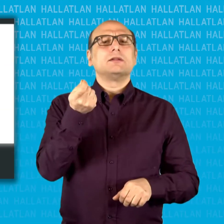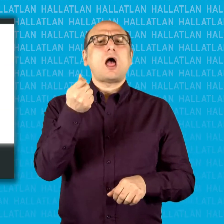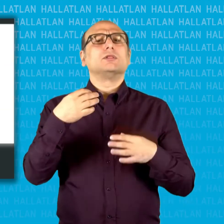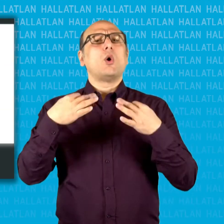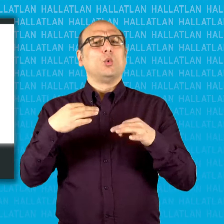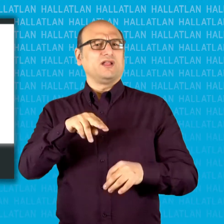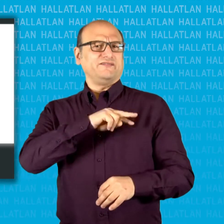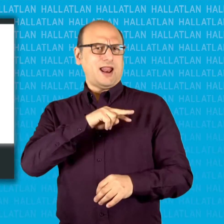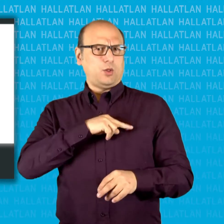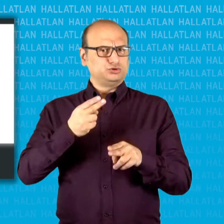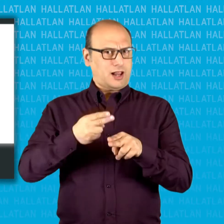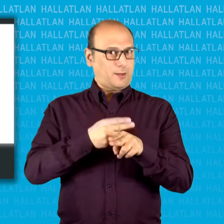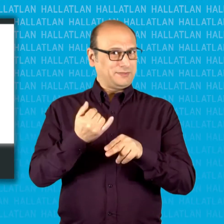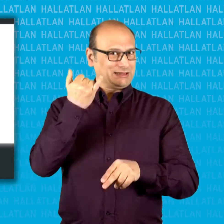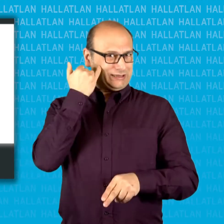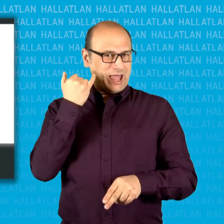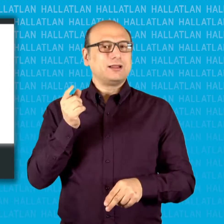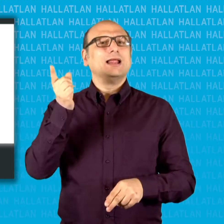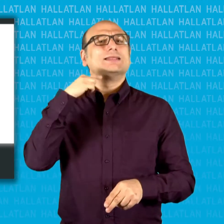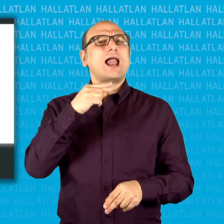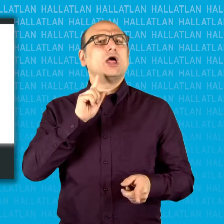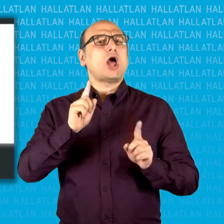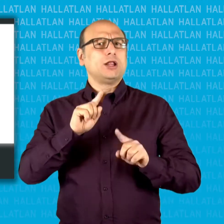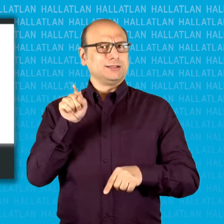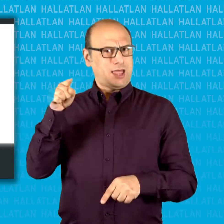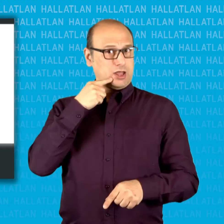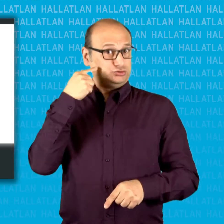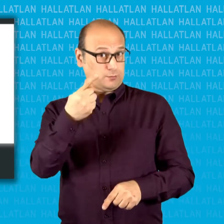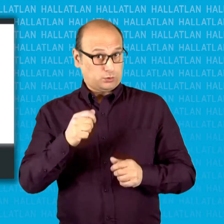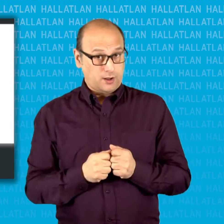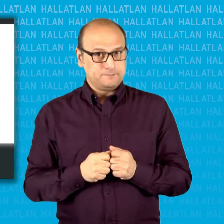és adóügyekért felelős államtitkára Tállai András közölte: